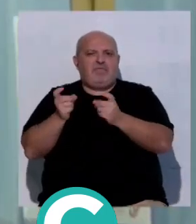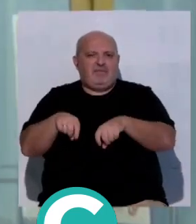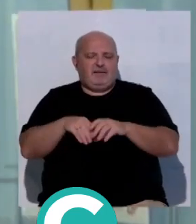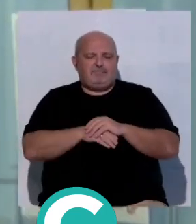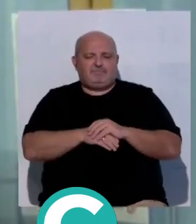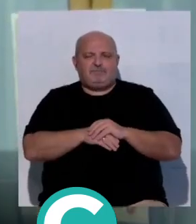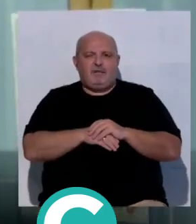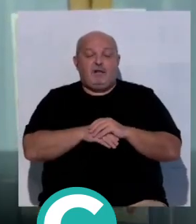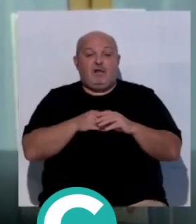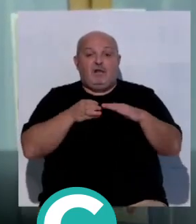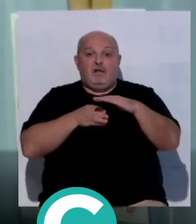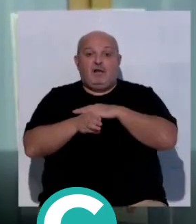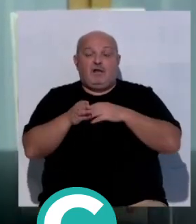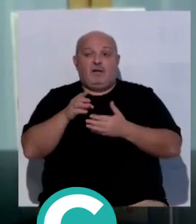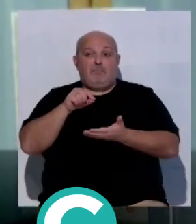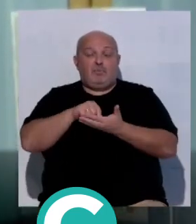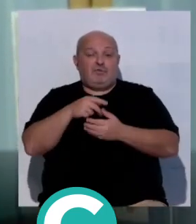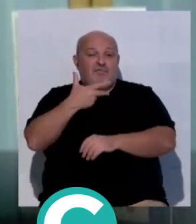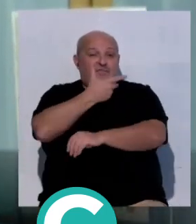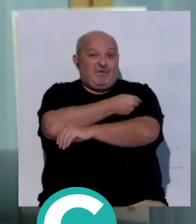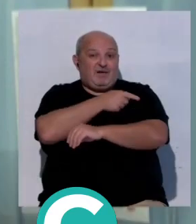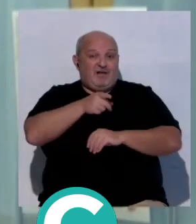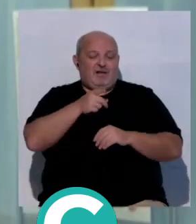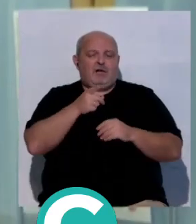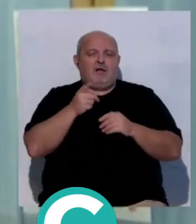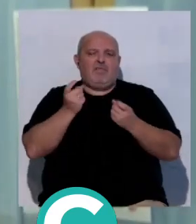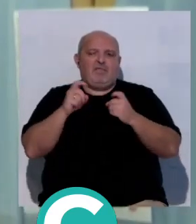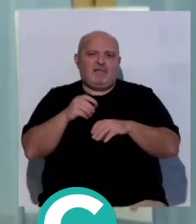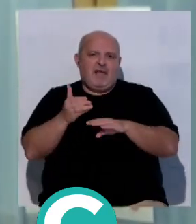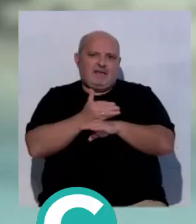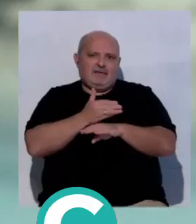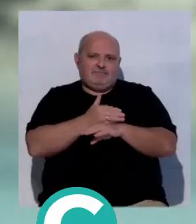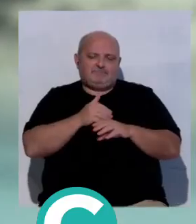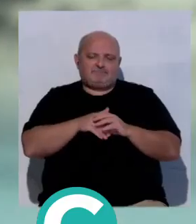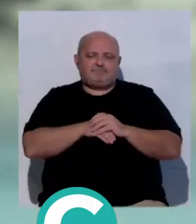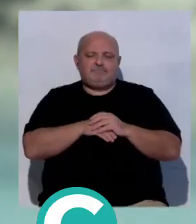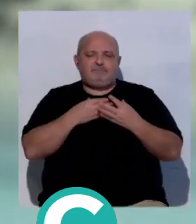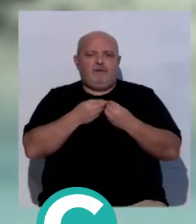de acceder a los puntos a través de de citas previas en paralelo la vacunación de la gripe